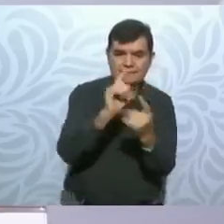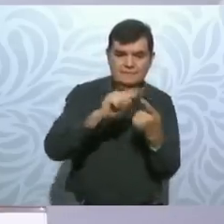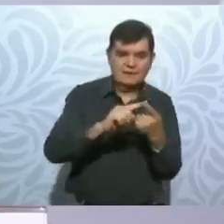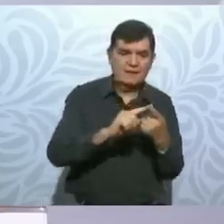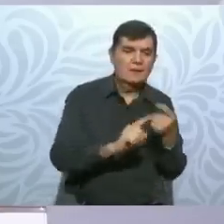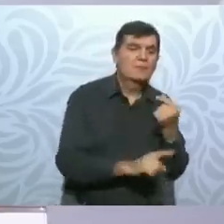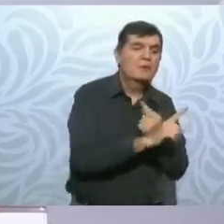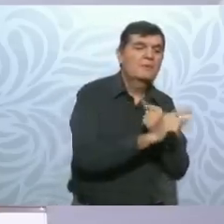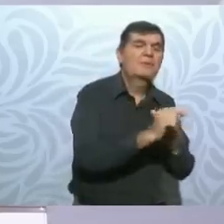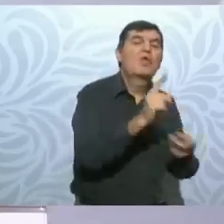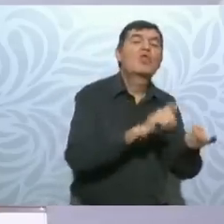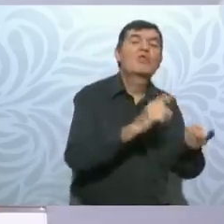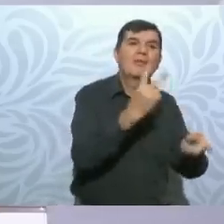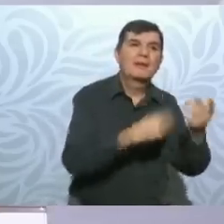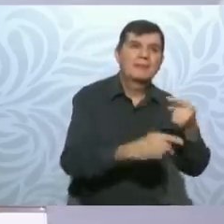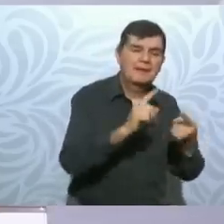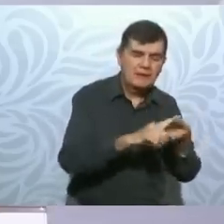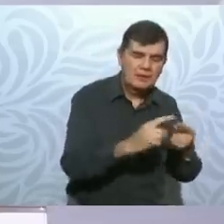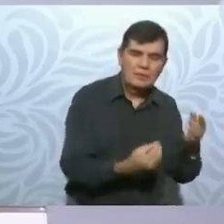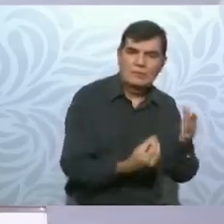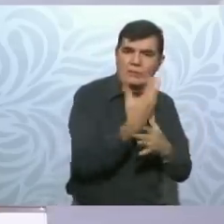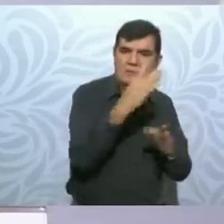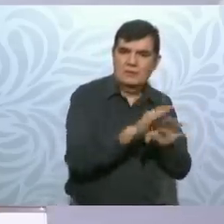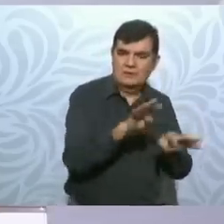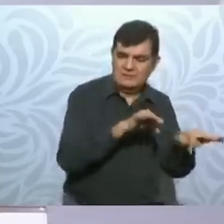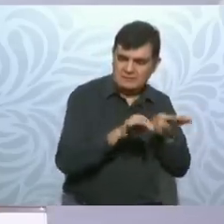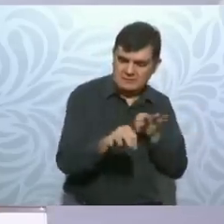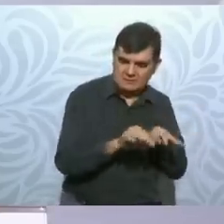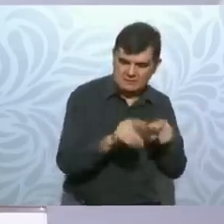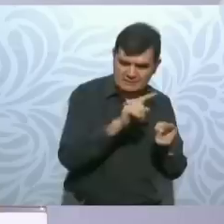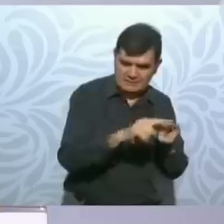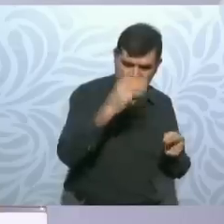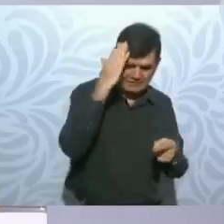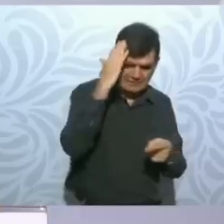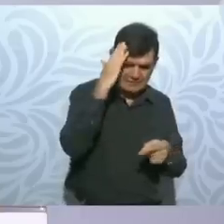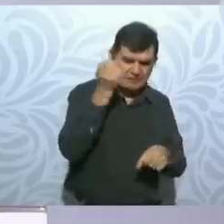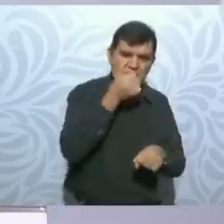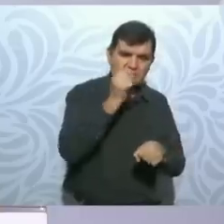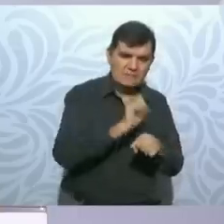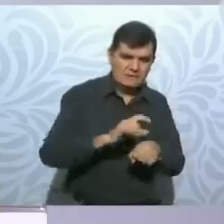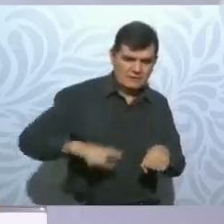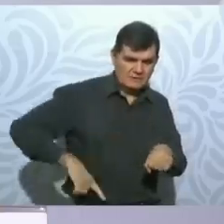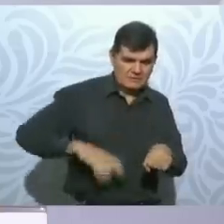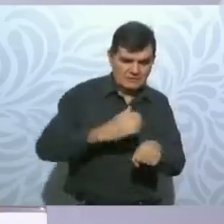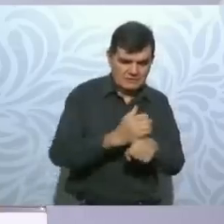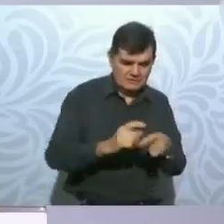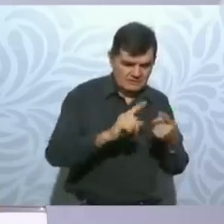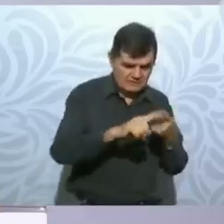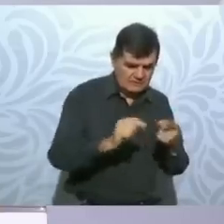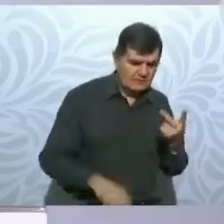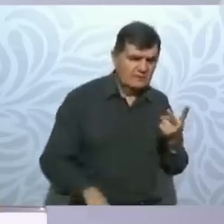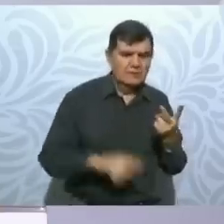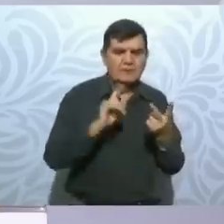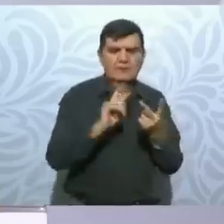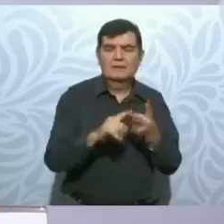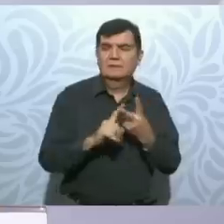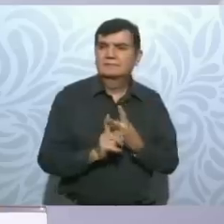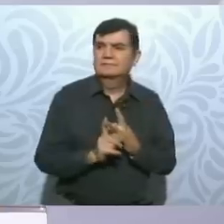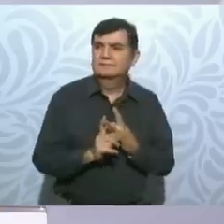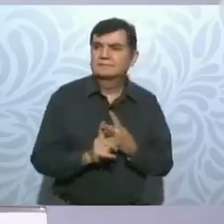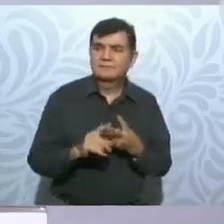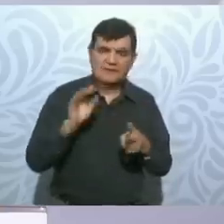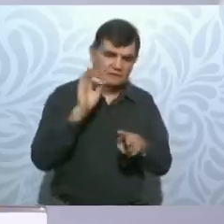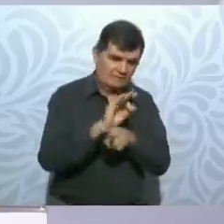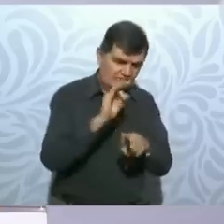este esta nueva acción que encabeza la secretaria de gobernación eh fortalecimiento de la guardia